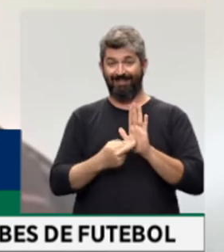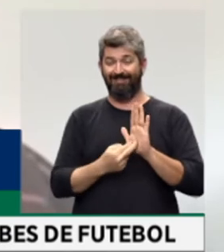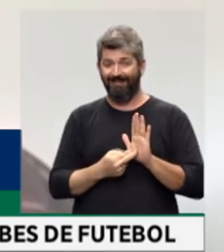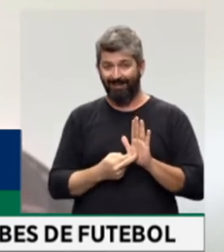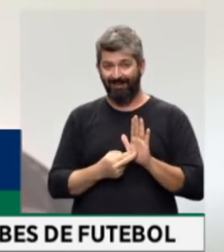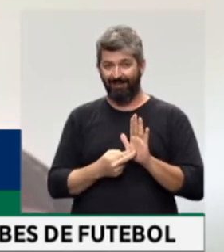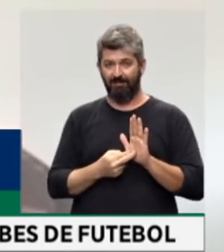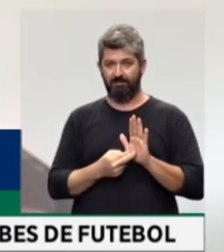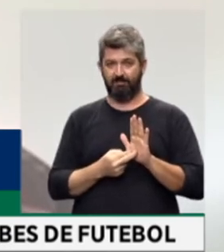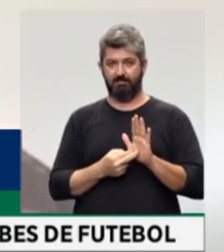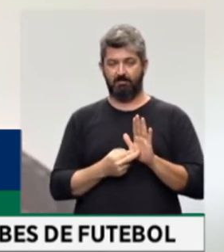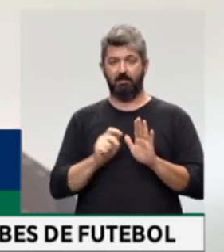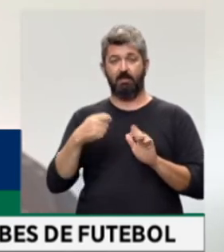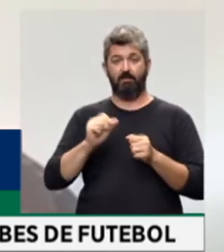TENHA LASTRO PARA QUE AS PROVIDÊNCIAS SUBSEQUENTES